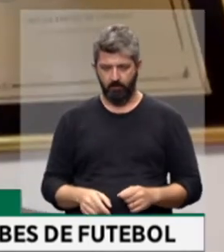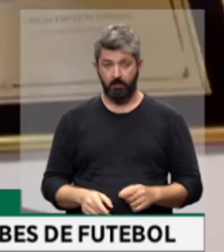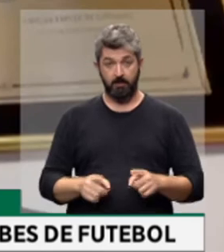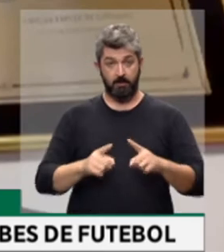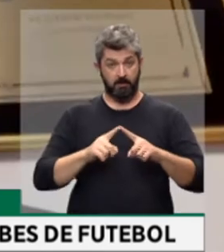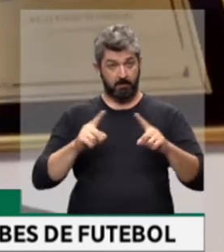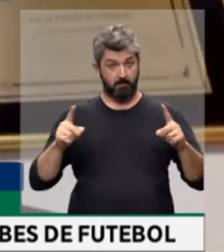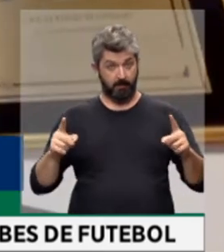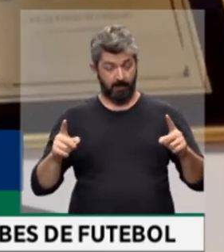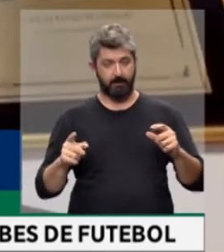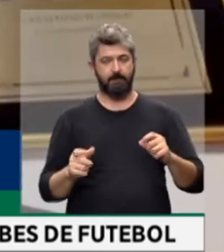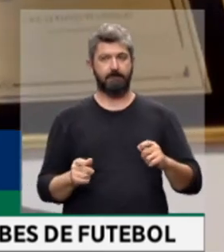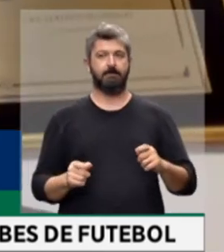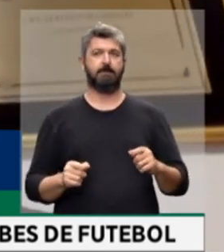QUERO USAR O TEMPO TODO DE UM MINUTO. POR FAVOR.